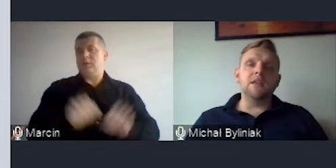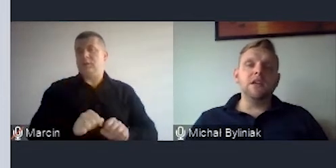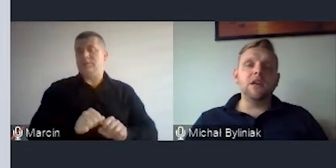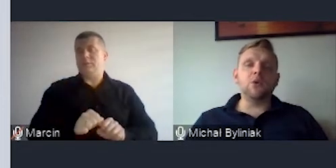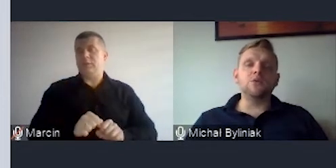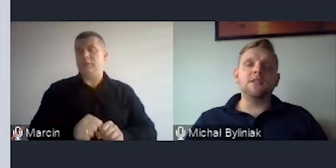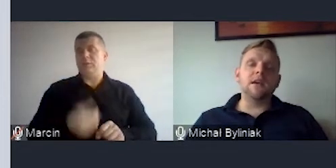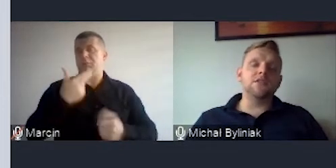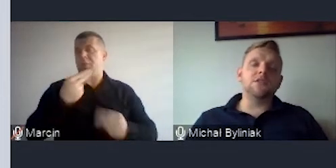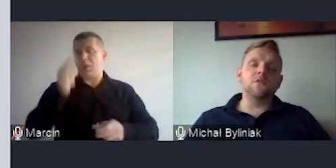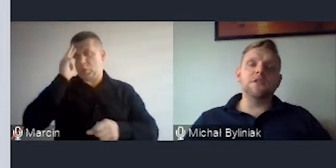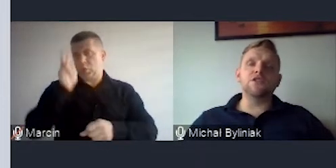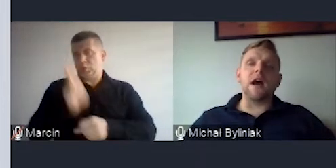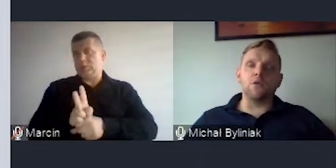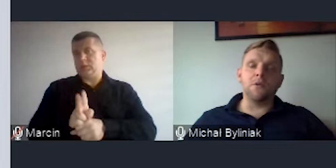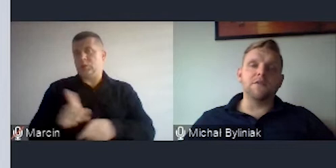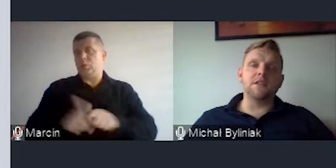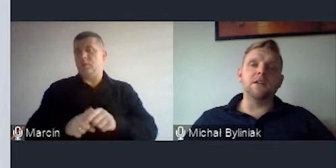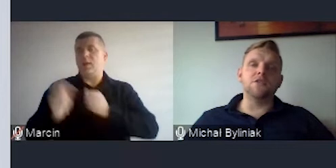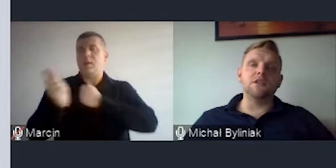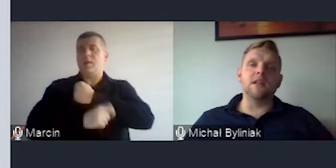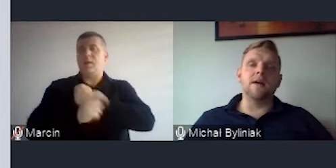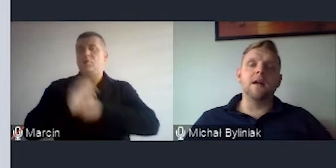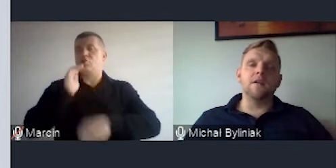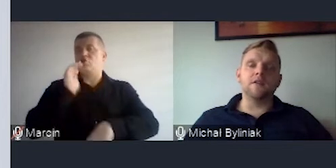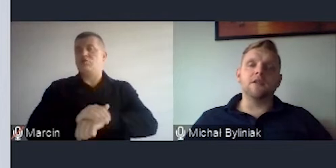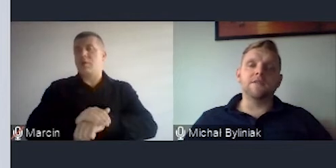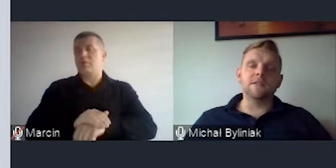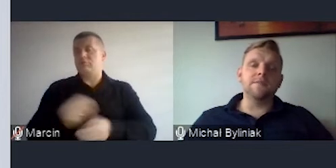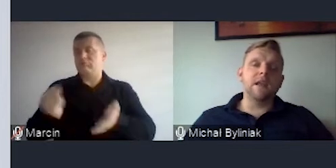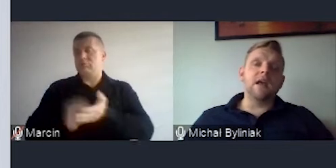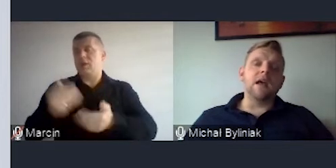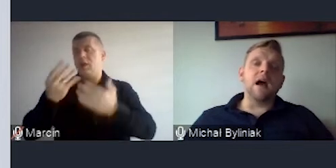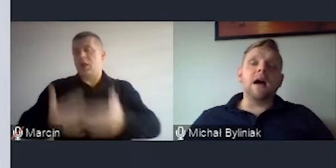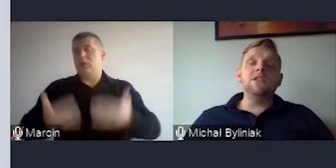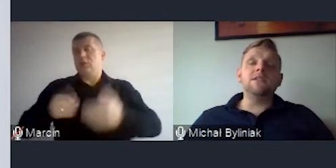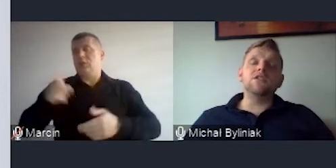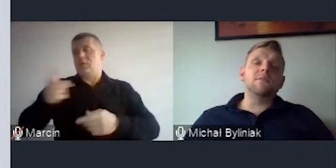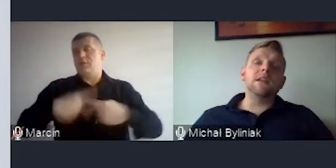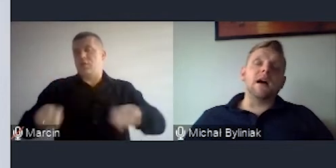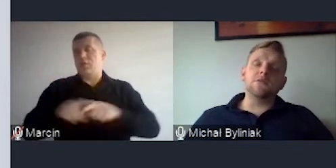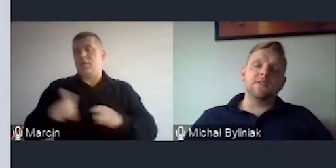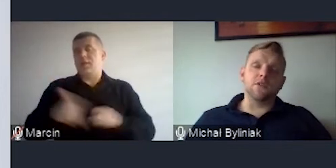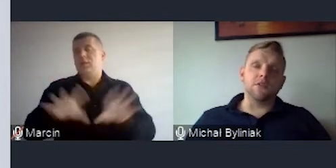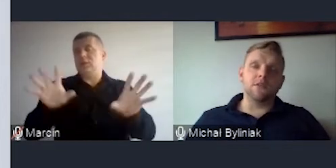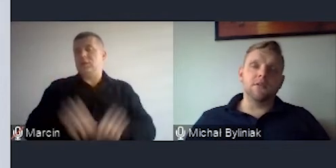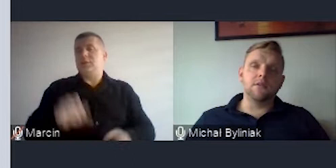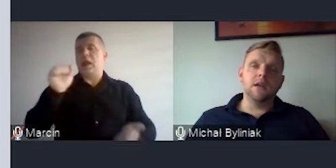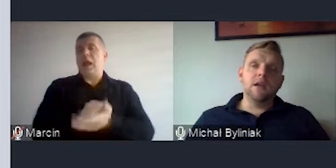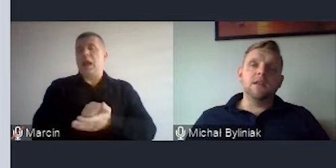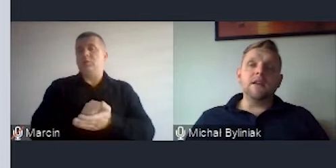nie uznaje się również kar umownych naliczonych na wykonawcy, ani zatrzymanych kaucji zwrotnych.